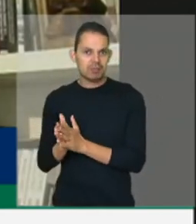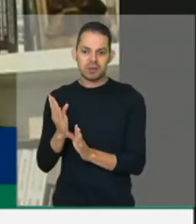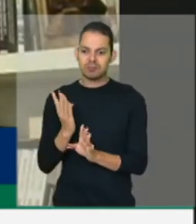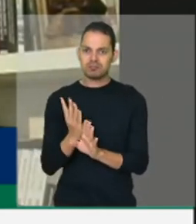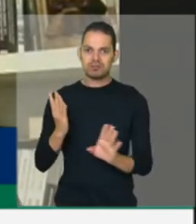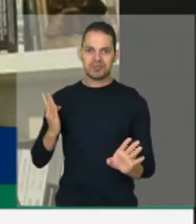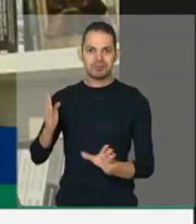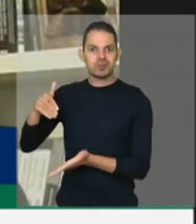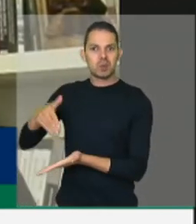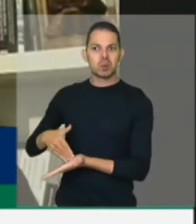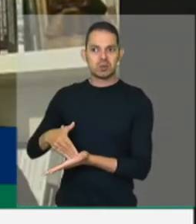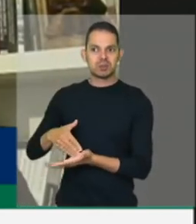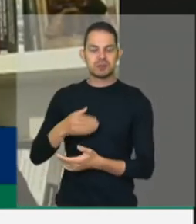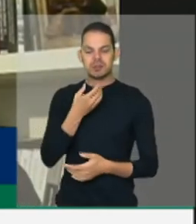PODE TMR VIR A OFERECER VACINA DE BAIXA QUALIDADE